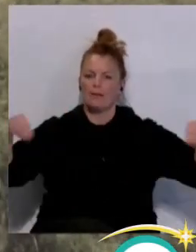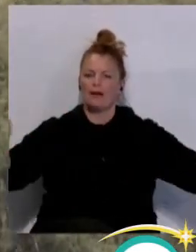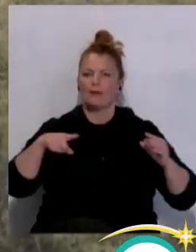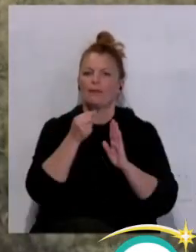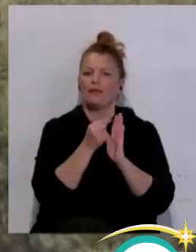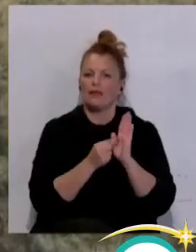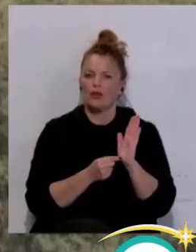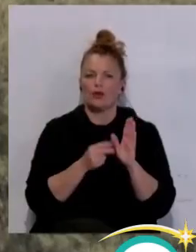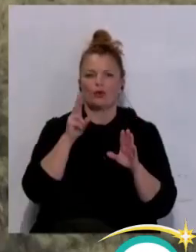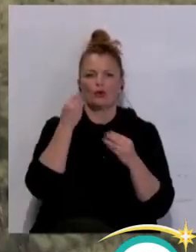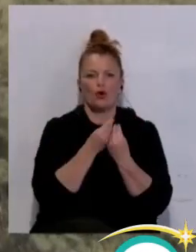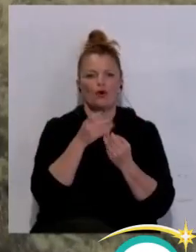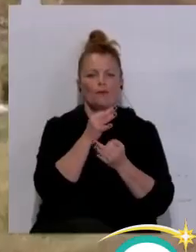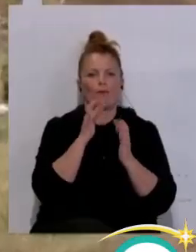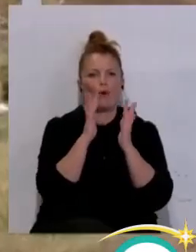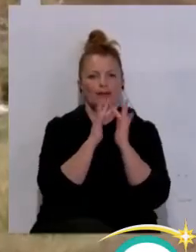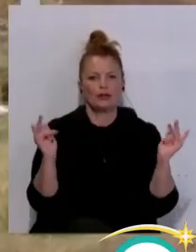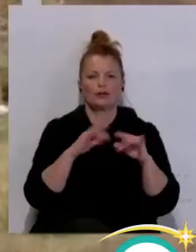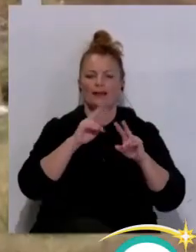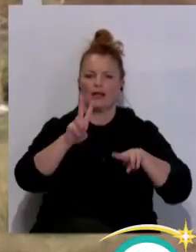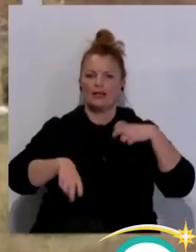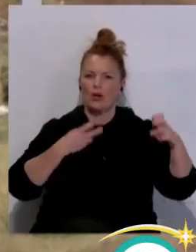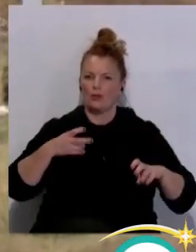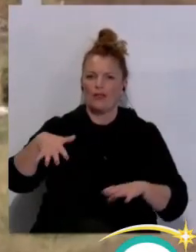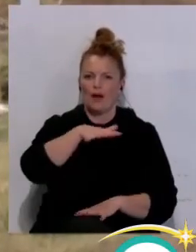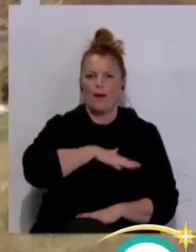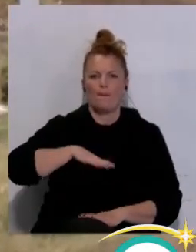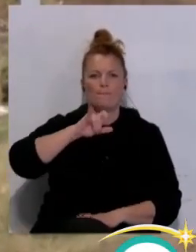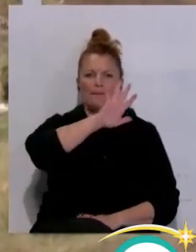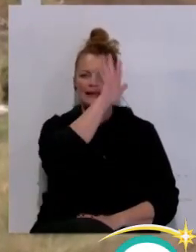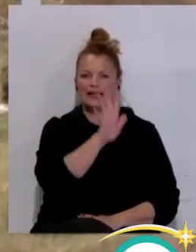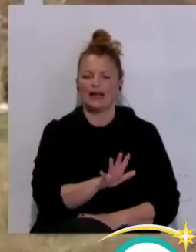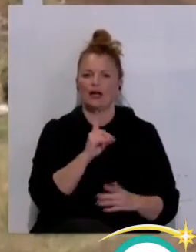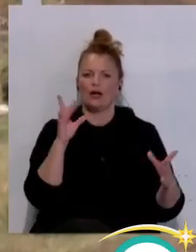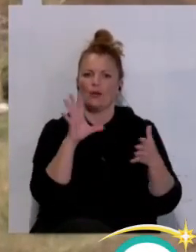correctoras compensatorias y de restauración paisajística de acuerdo al condicionado de la